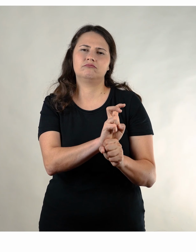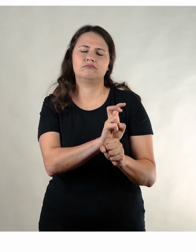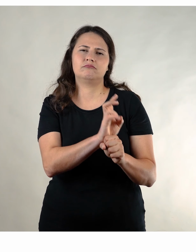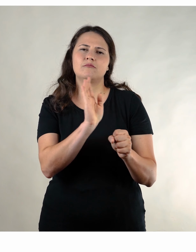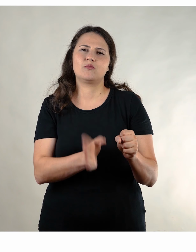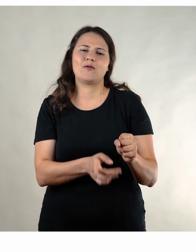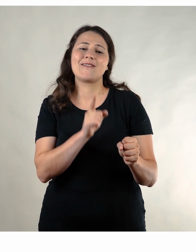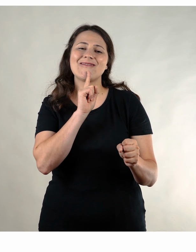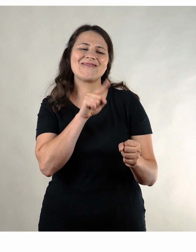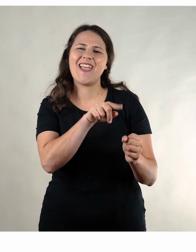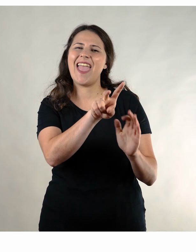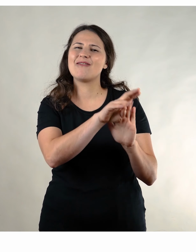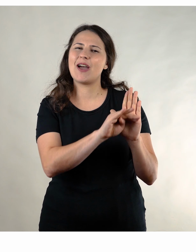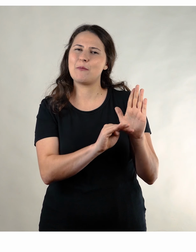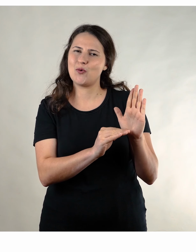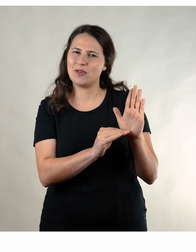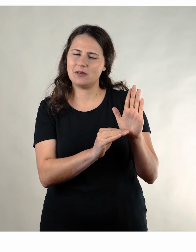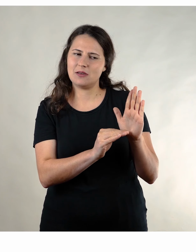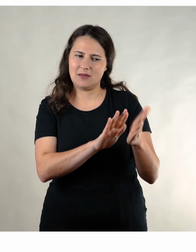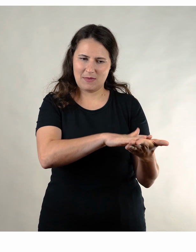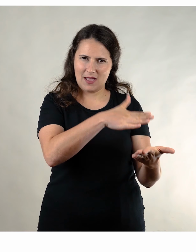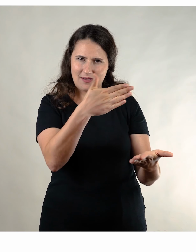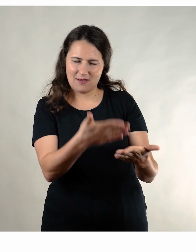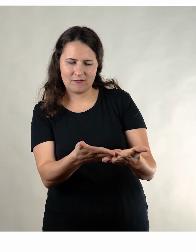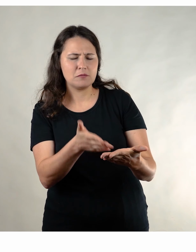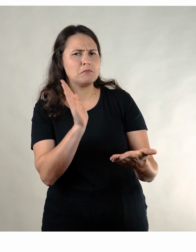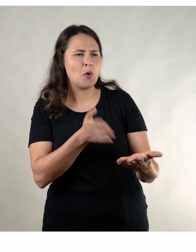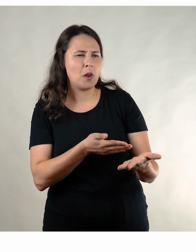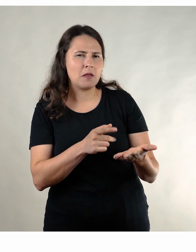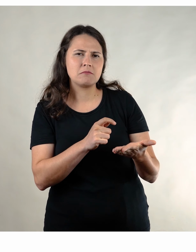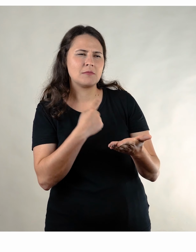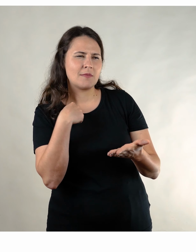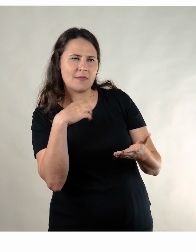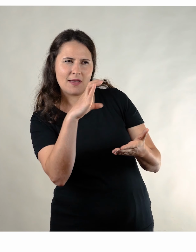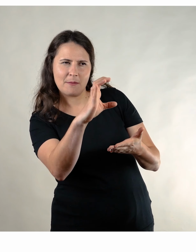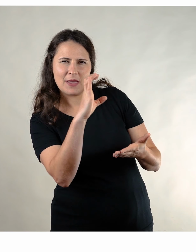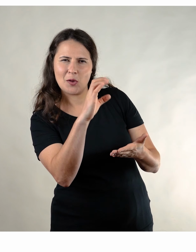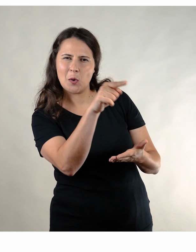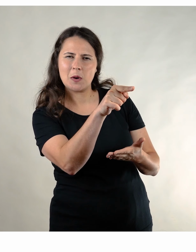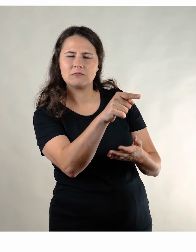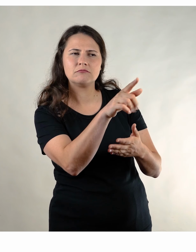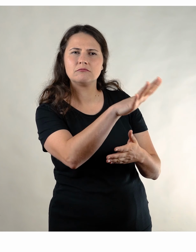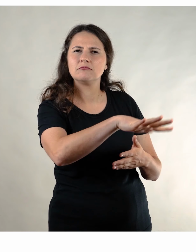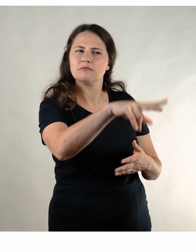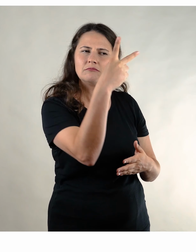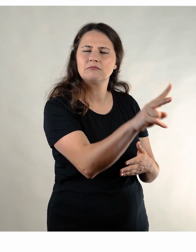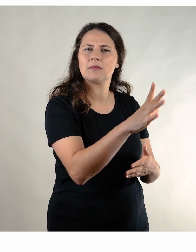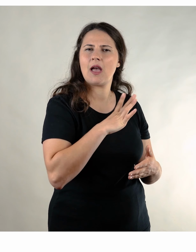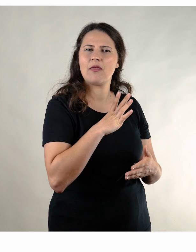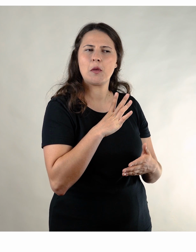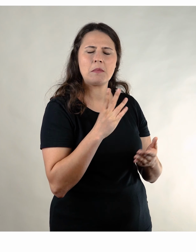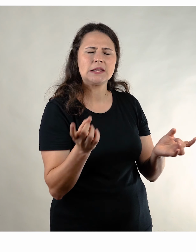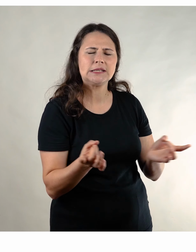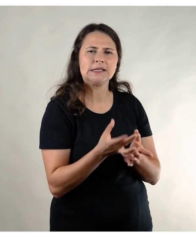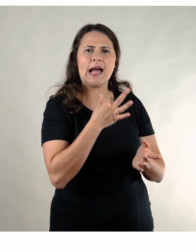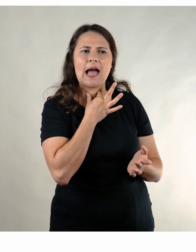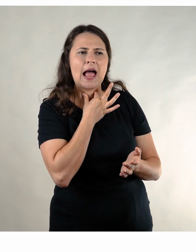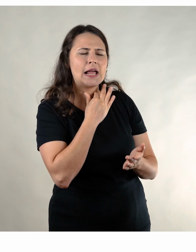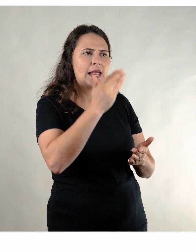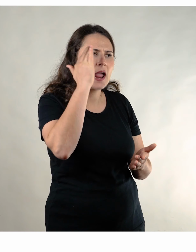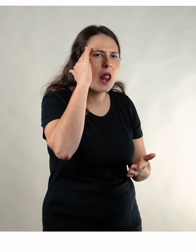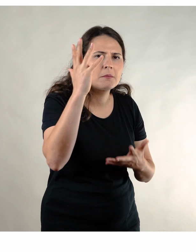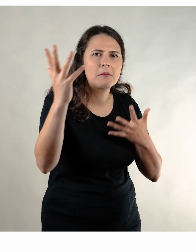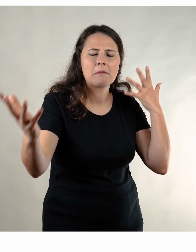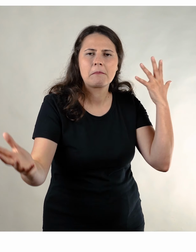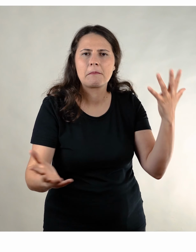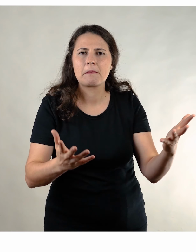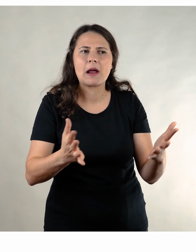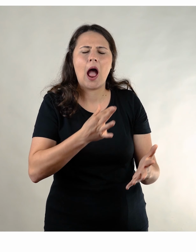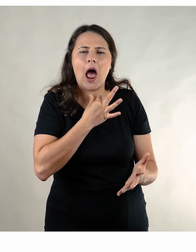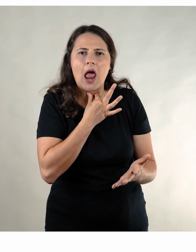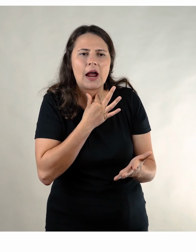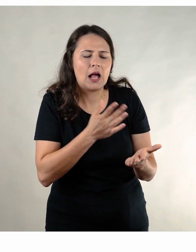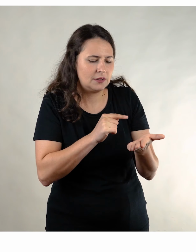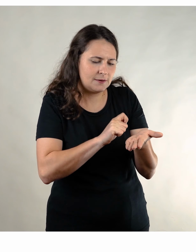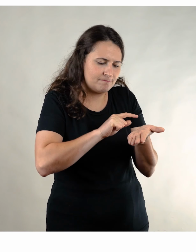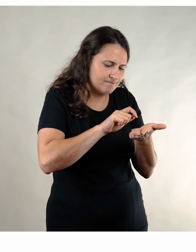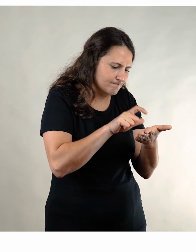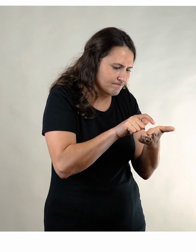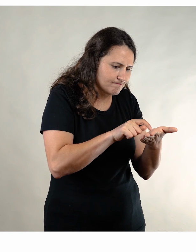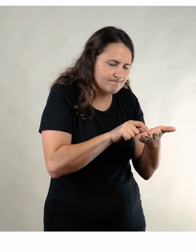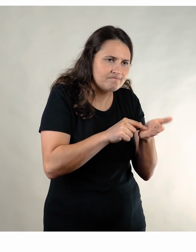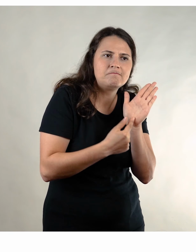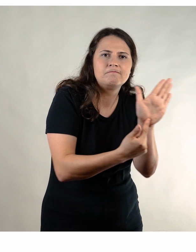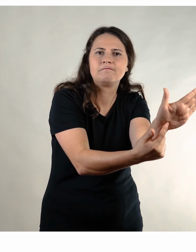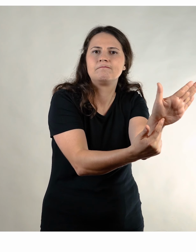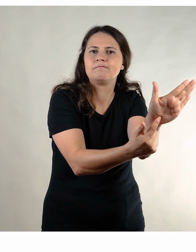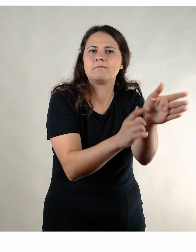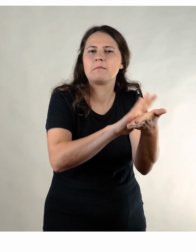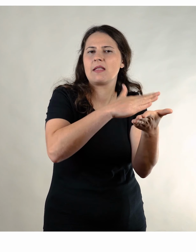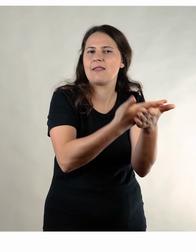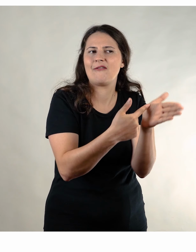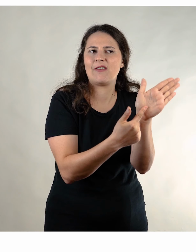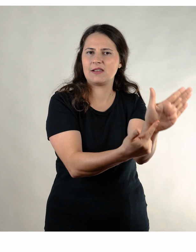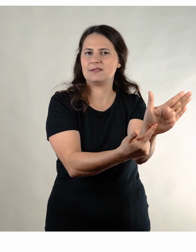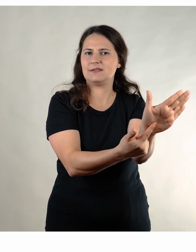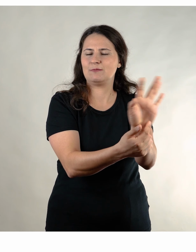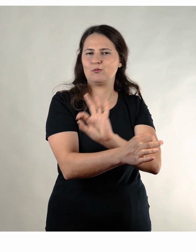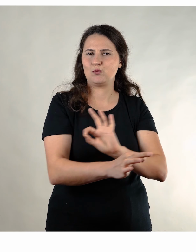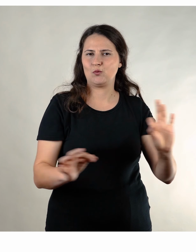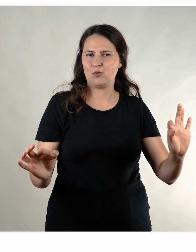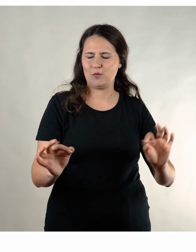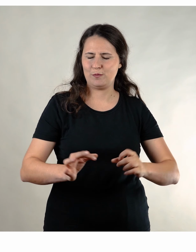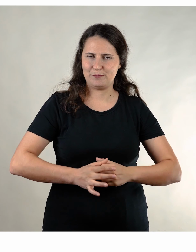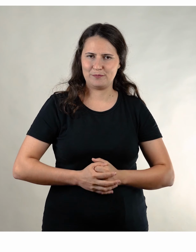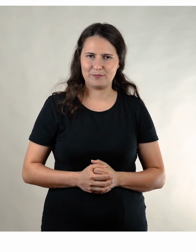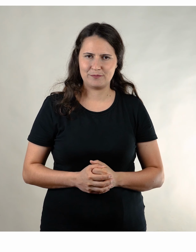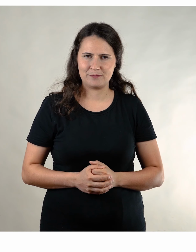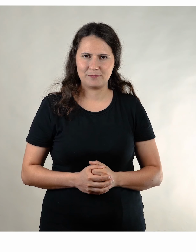Η εφαρμογή θα τον βοηθήσει να επικοινωνήσει με τους ντόπιους, όποτε χρειαστεί.